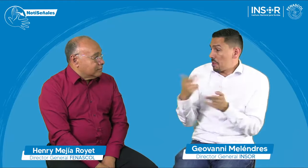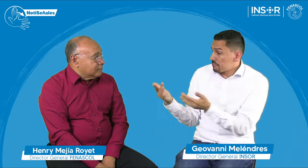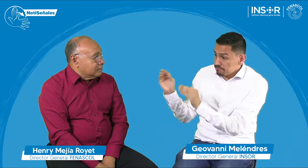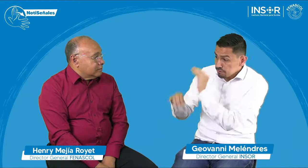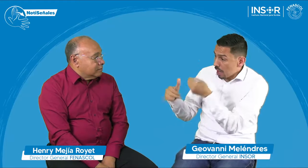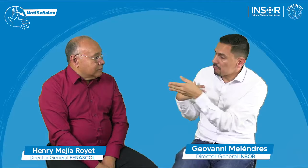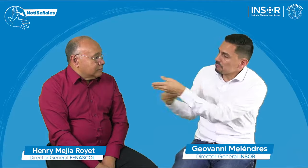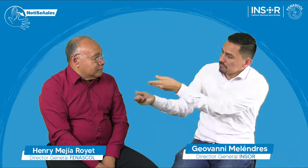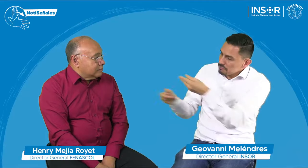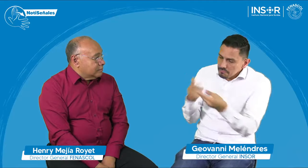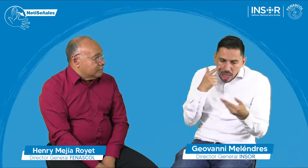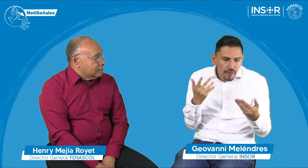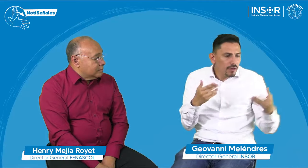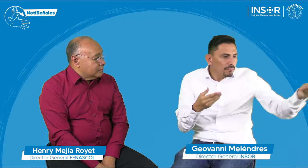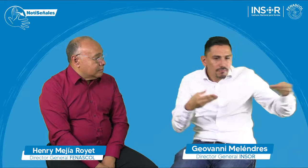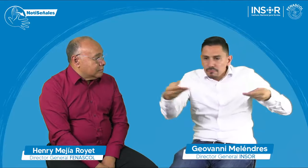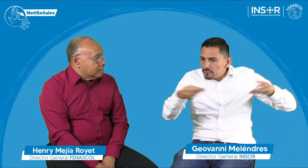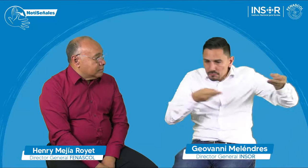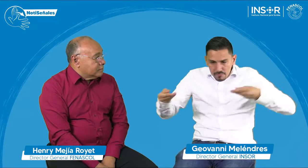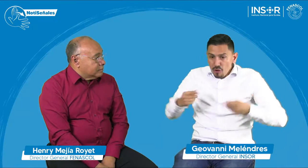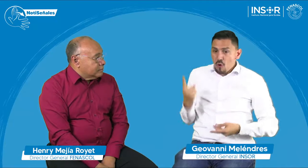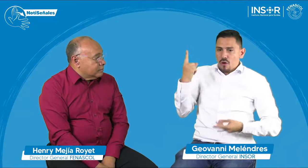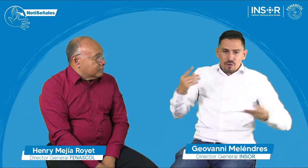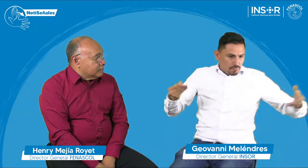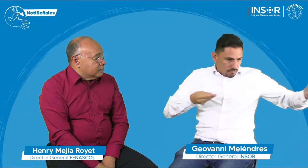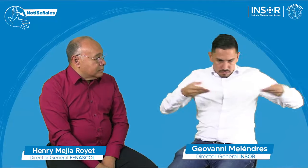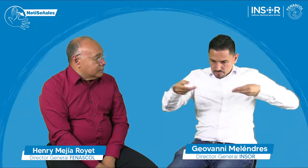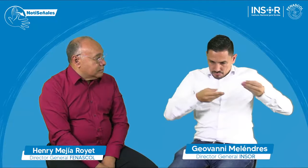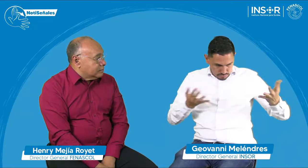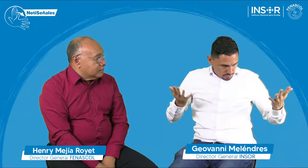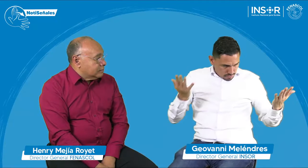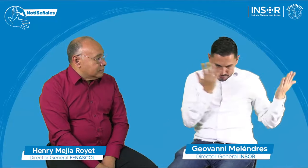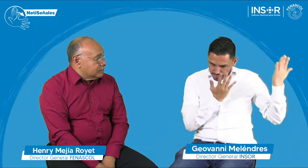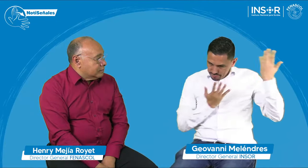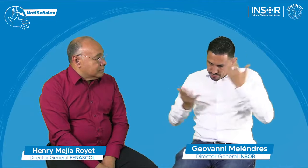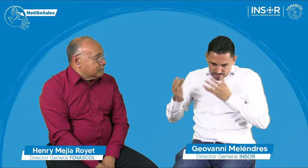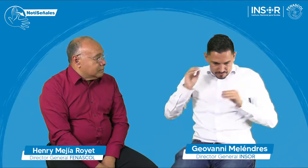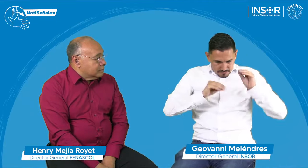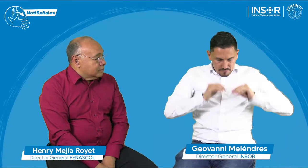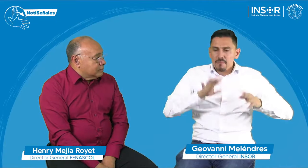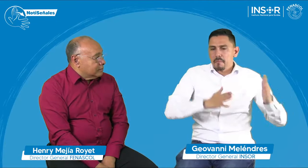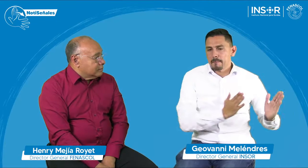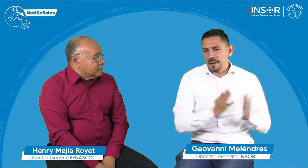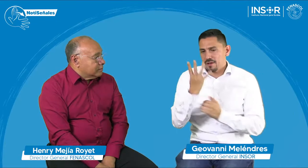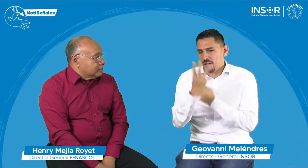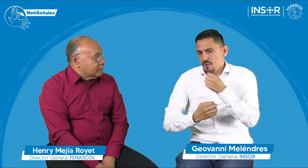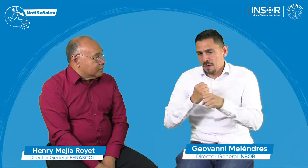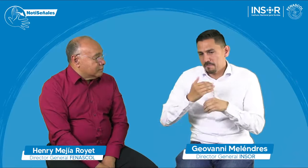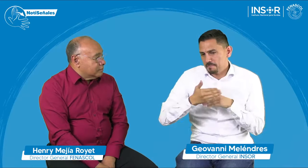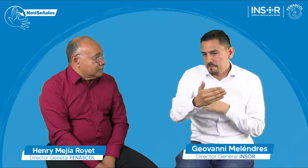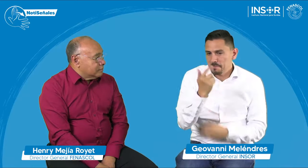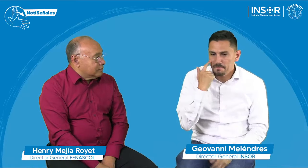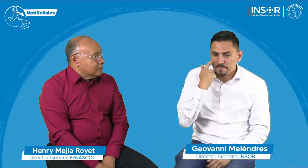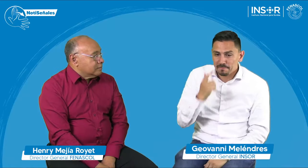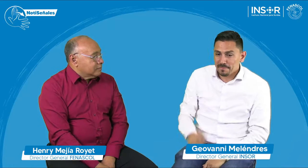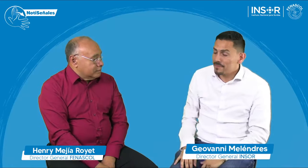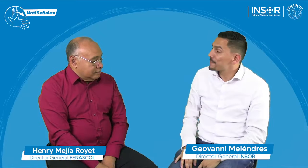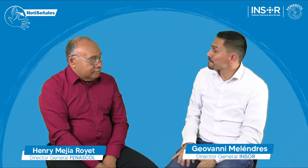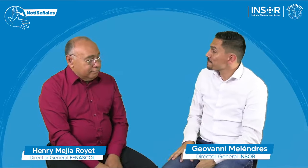esto como mencionó Henry el el manifiesto que se dio allí pronto eh lo estaremos